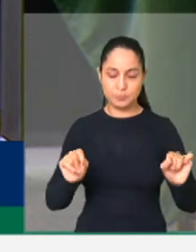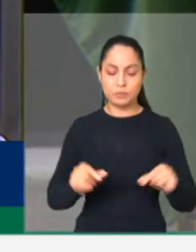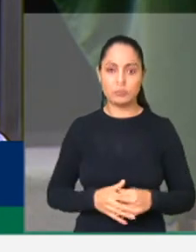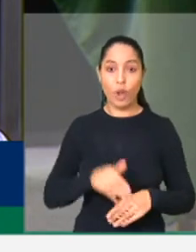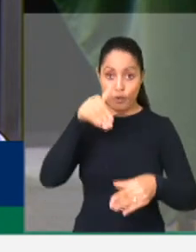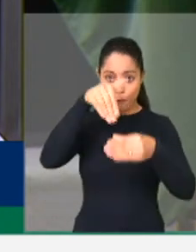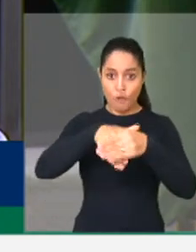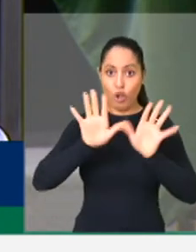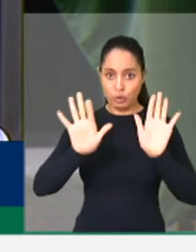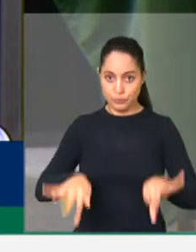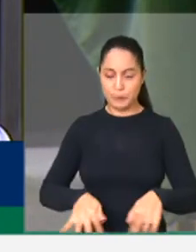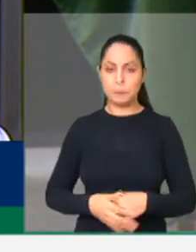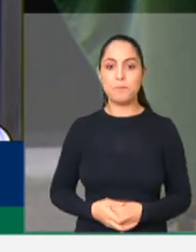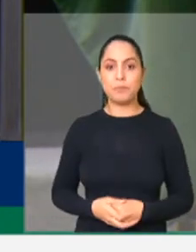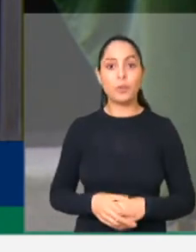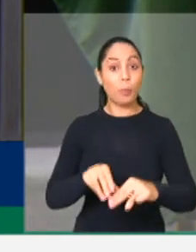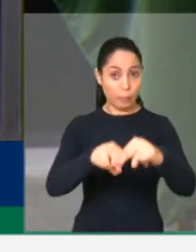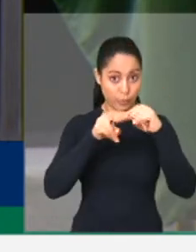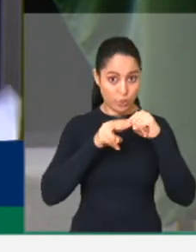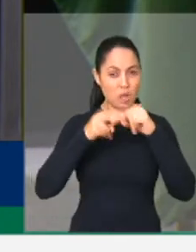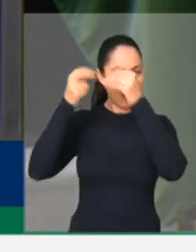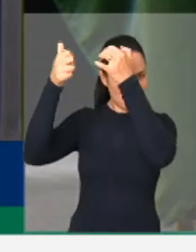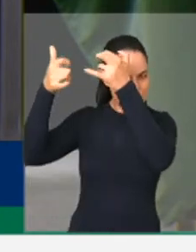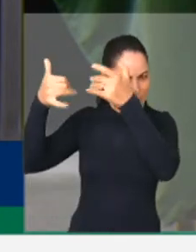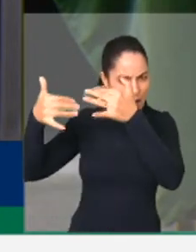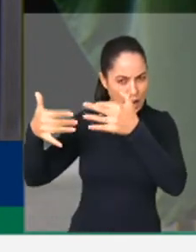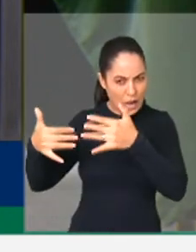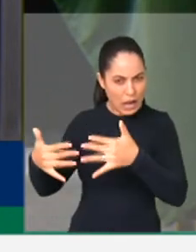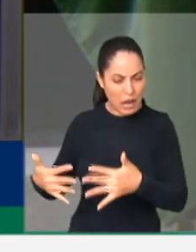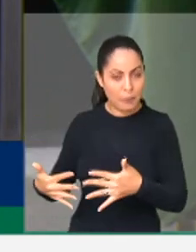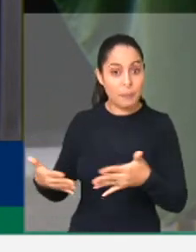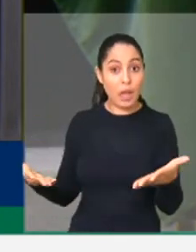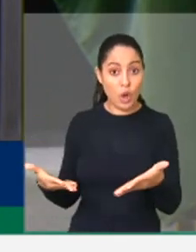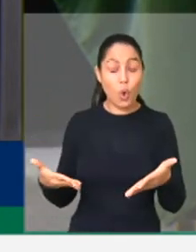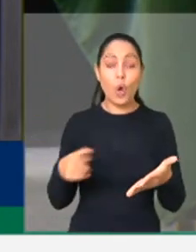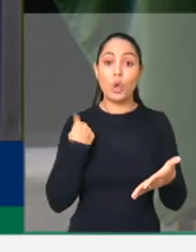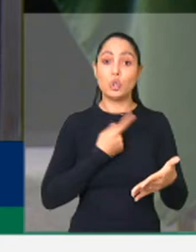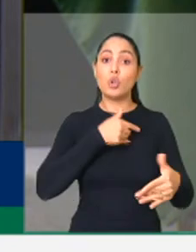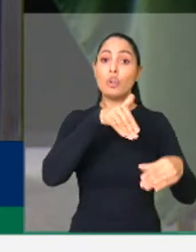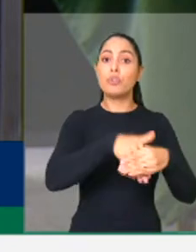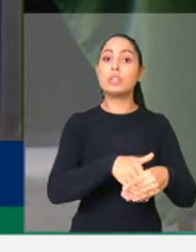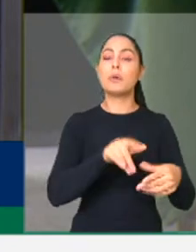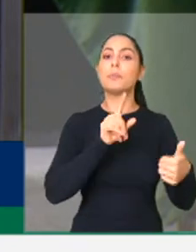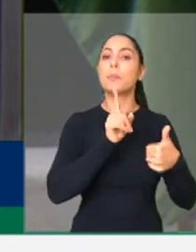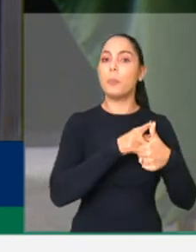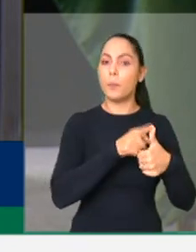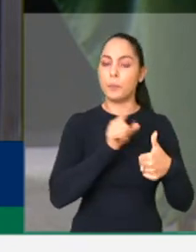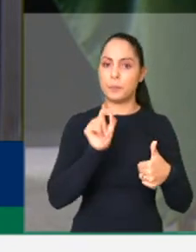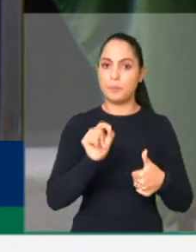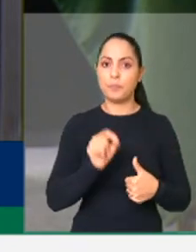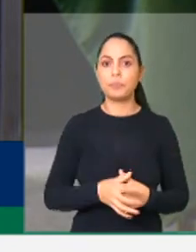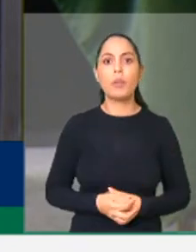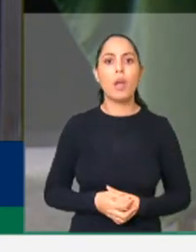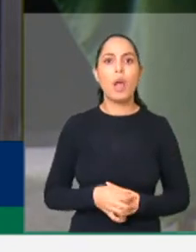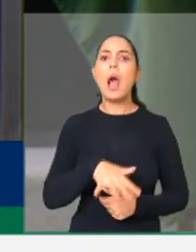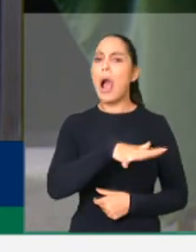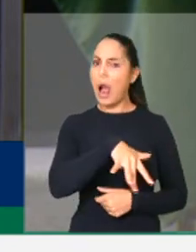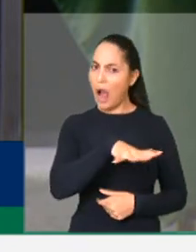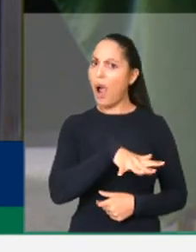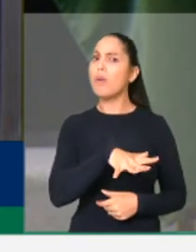PROVISÓRIA 1017/2020 E DAS EMENDAS APRESENTADAS COM EXCEÇÃO DAS EMENDAS 1, 2, 6 E 26. PELA ADEQUAÇÃO FINANCEIRA E ORÇAMENTÁRIA DA